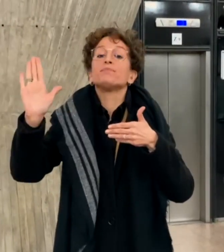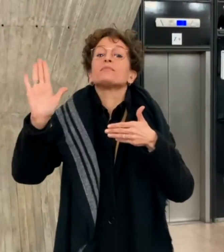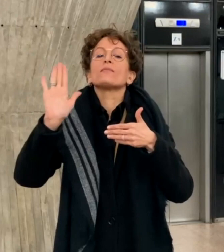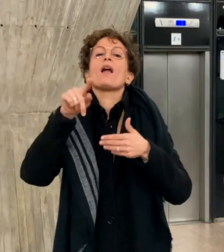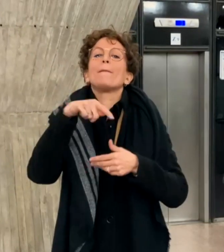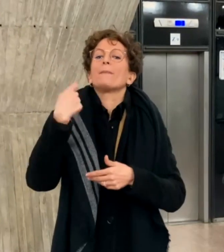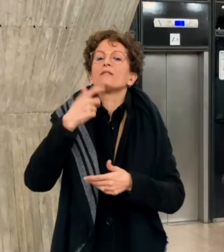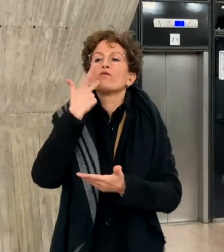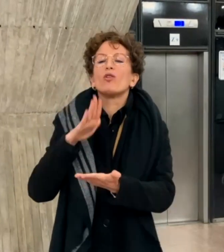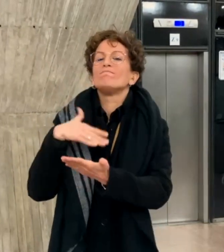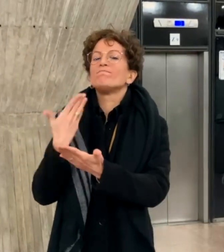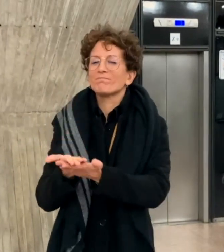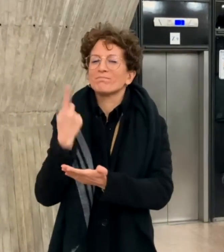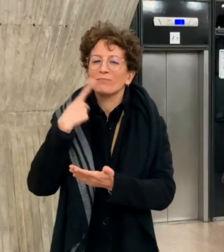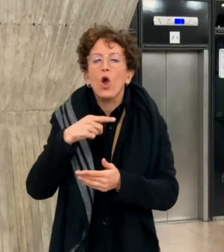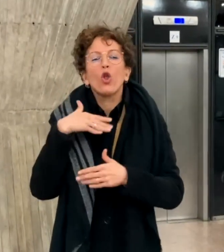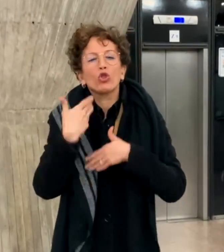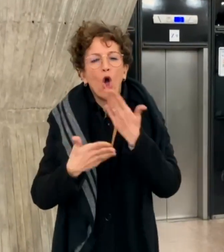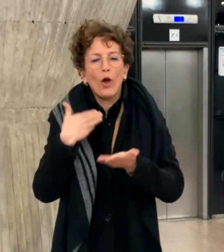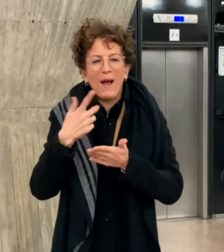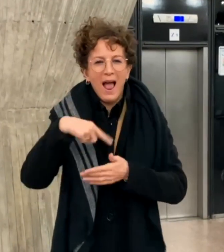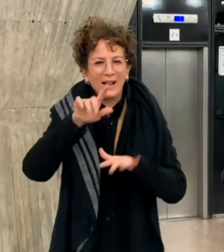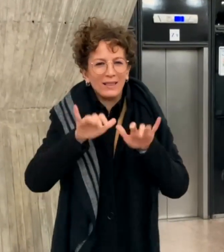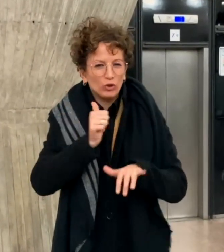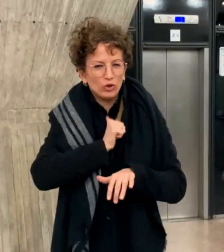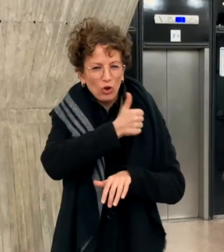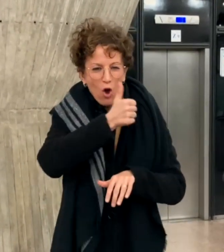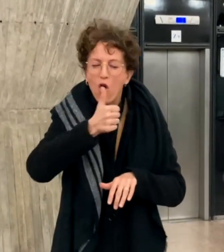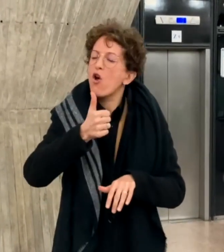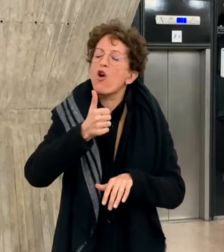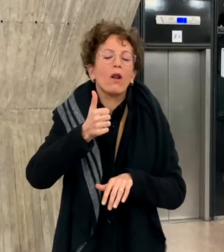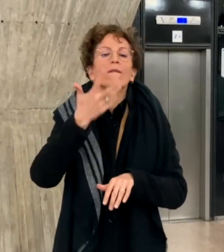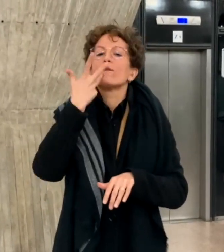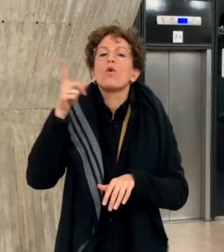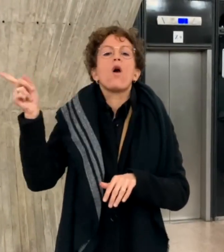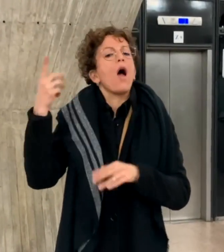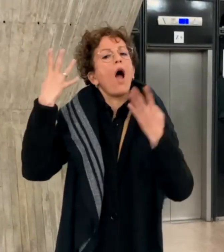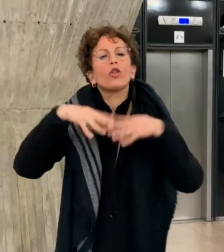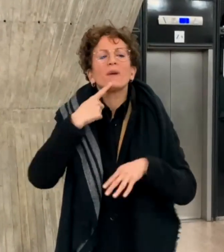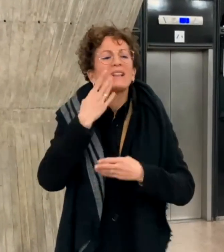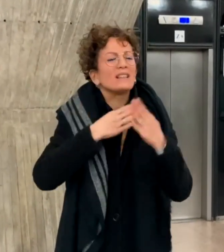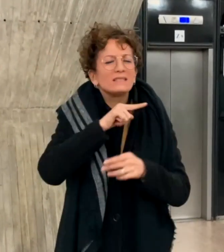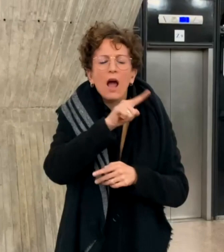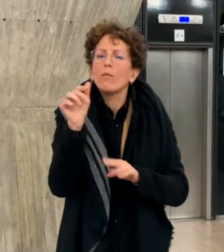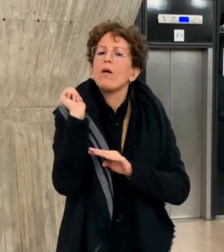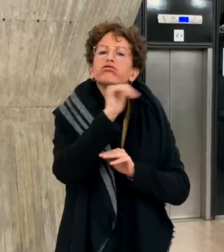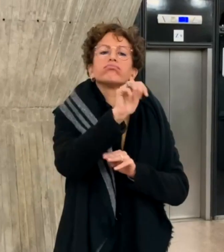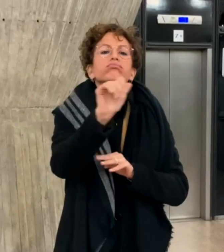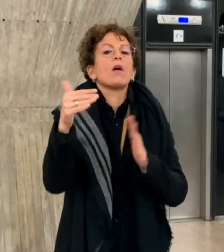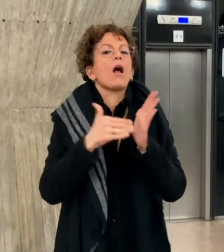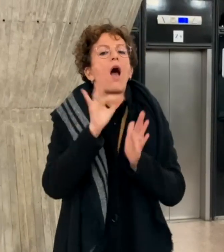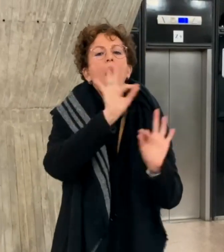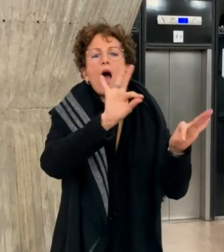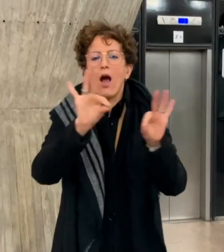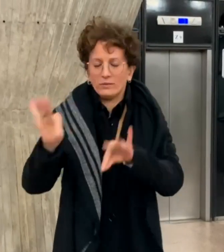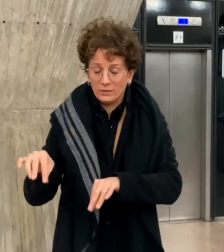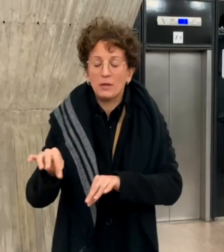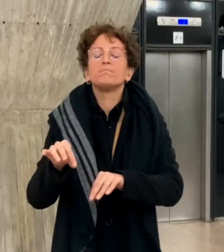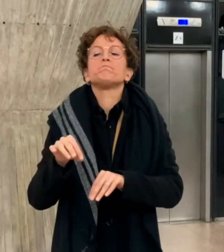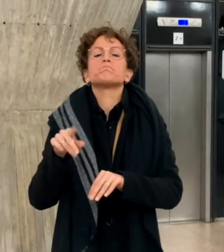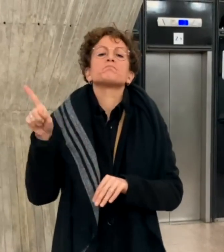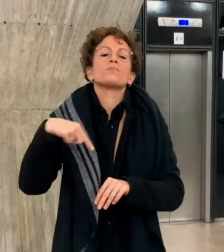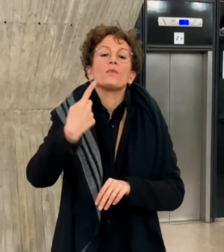Al riguardo il Presidente ha proposto che la carta non debba essere richiesta individualmente online, ma che sia spedita alle persone disabili direttamente presso il loro domicilio.